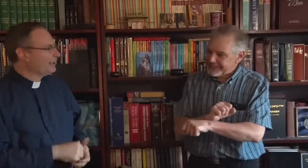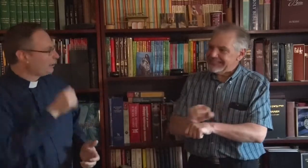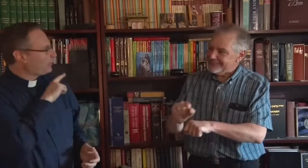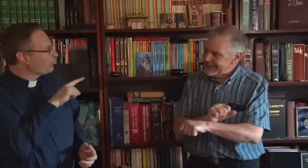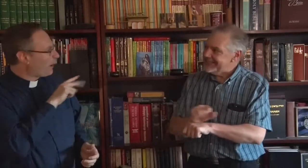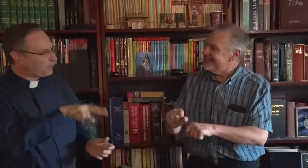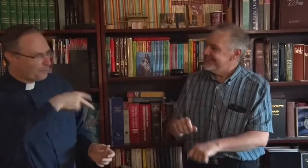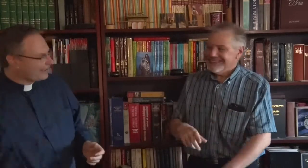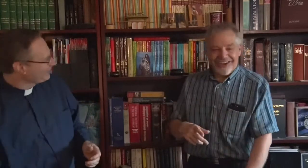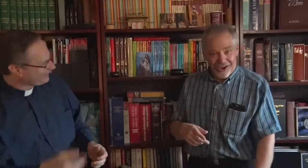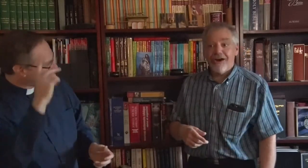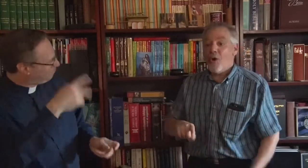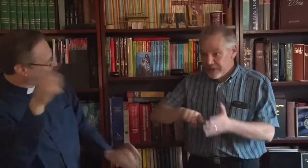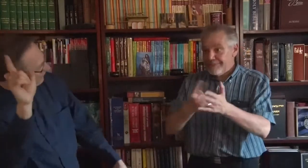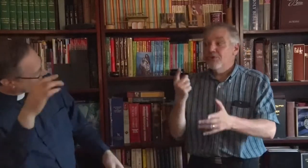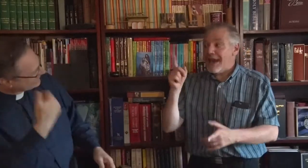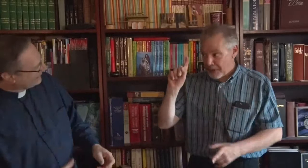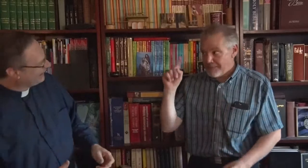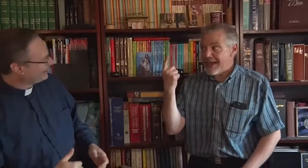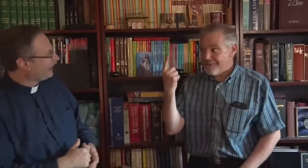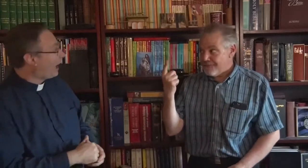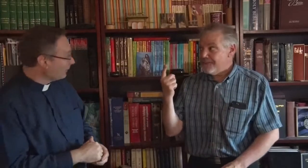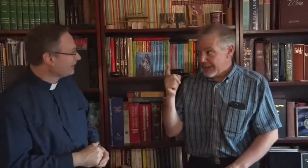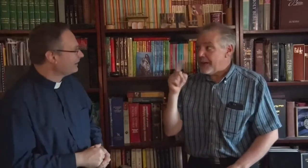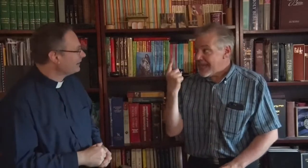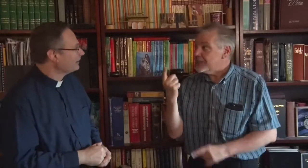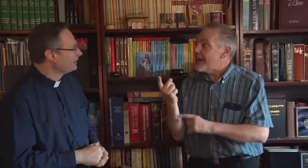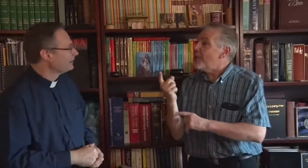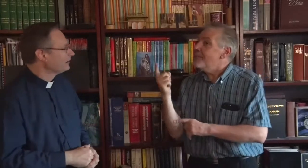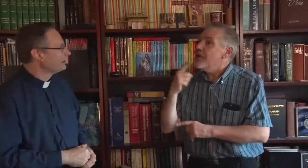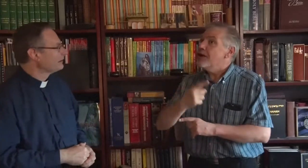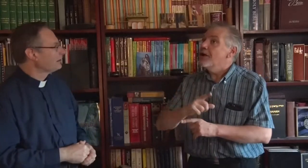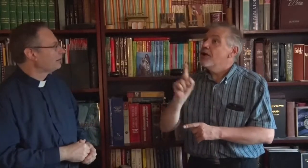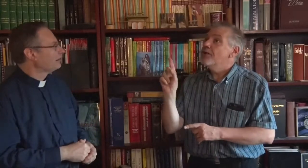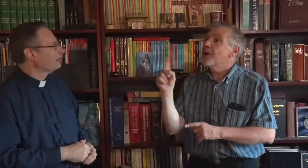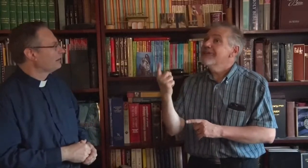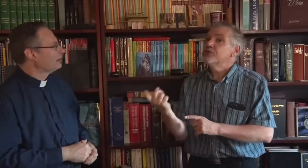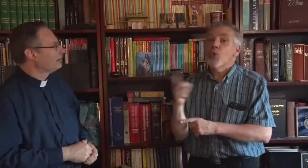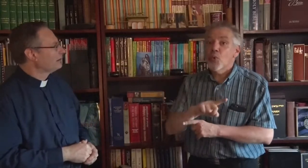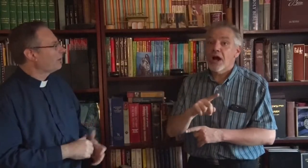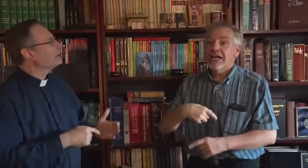Tu n’as pas eu peur de tomber? La première étape comme… premier jour…